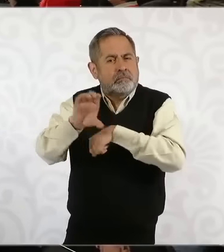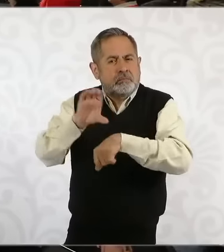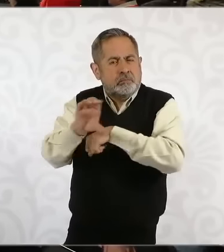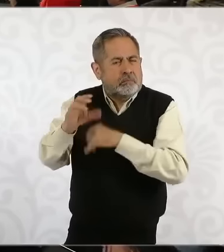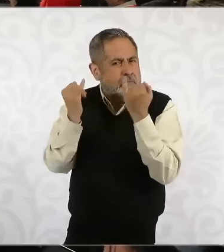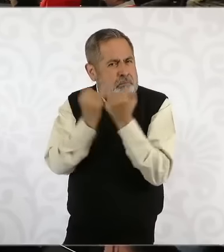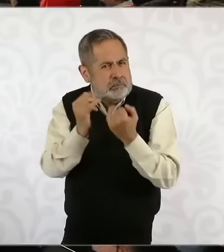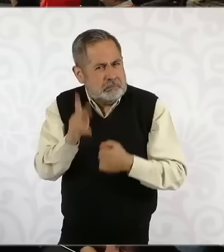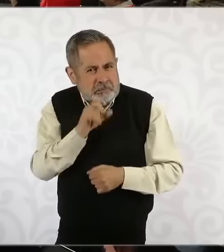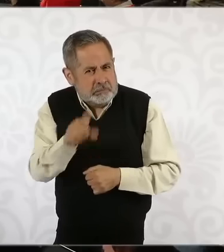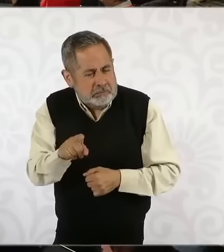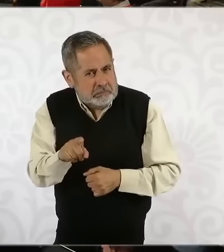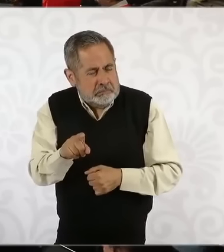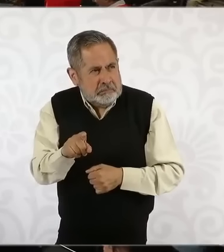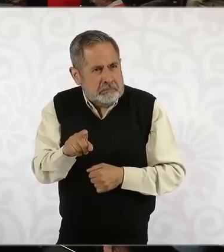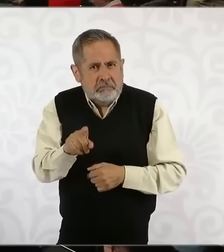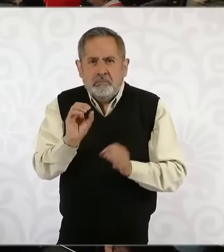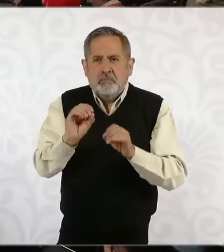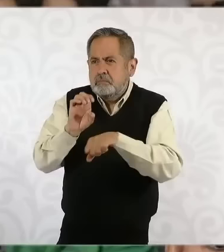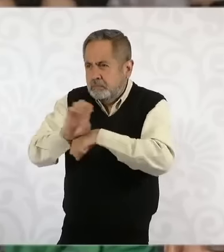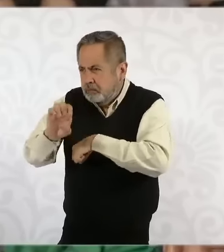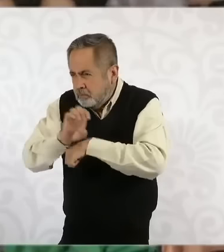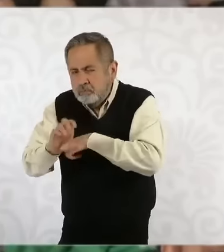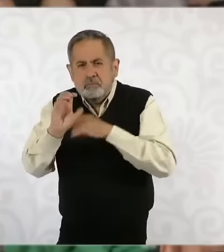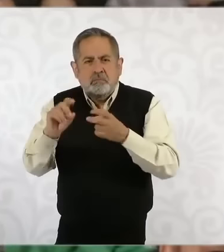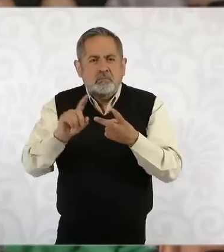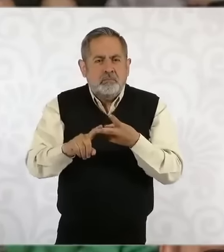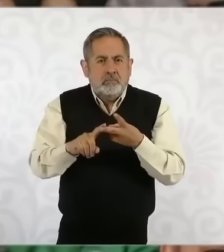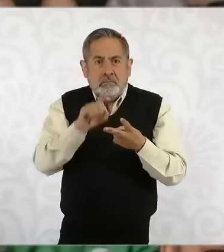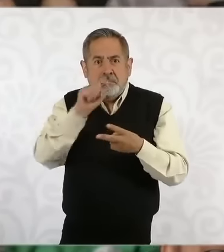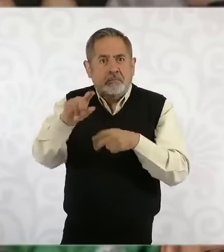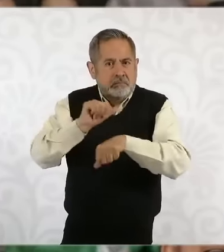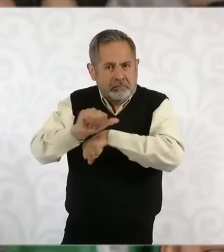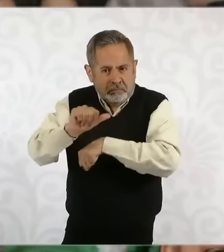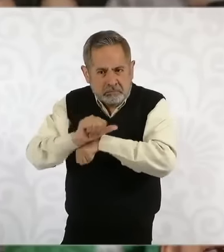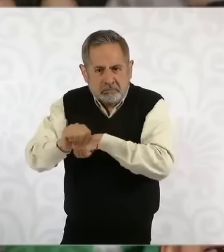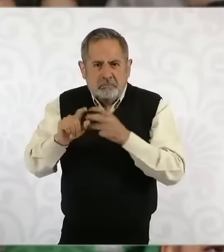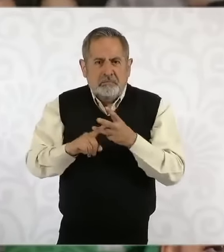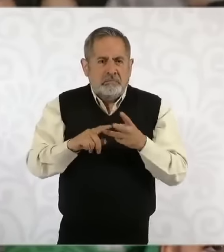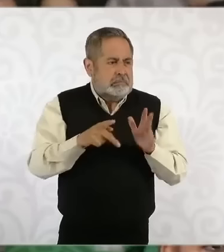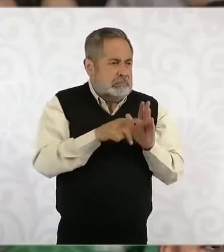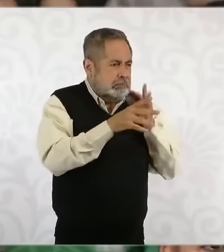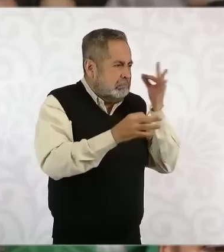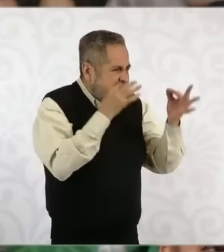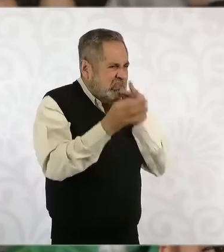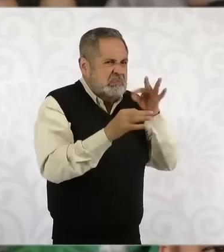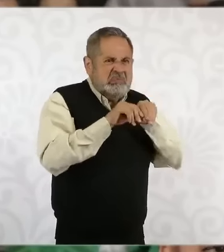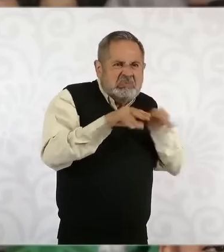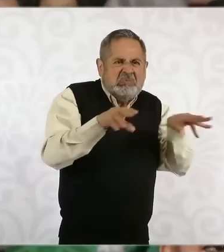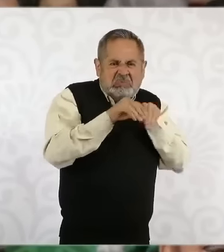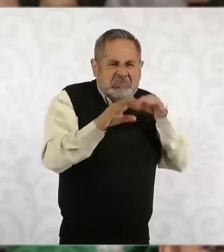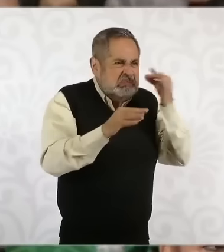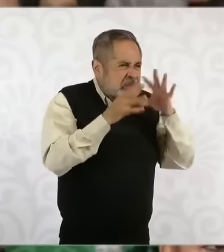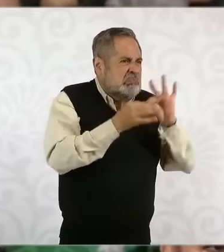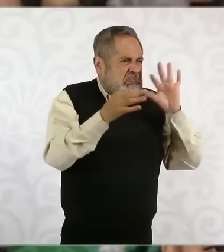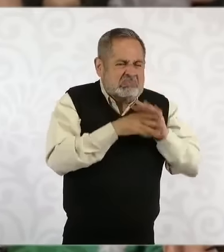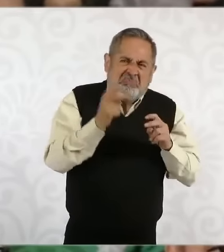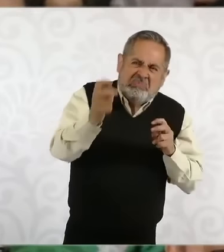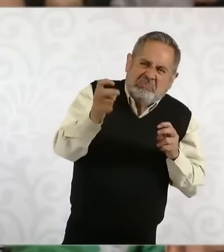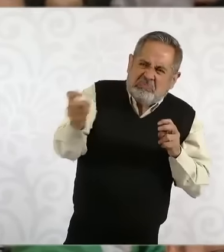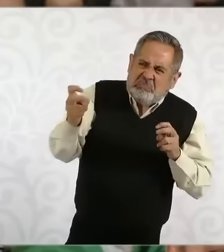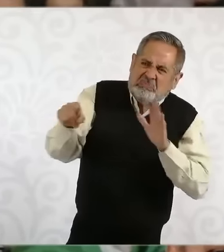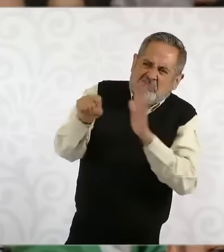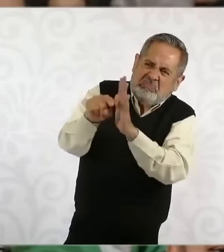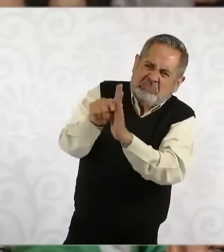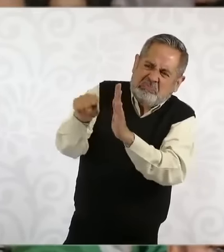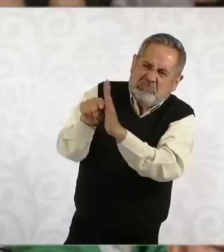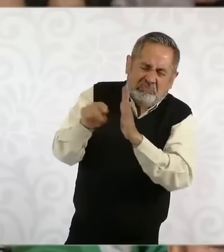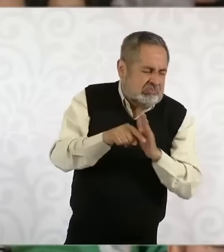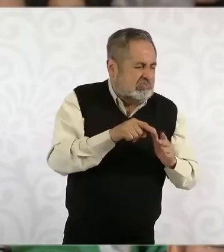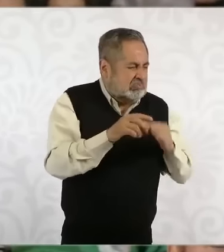en Ecuador, en incluso Argentina, que los medios han jugado un papel importante en este eh